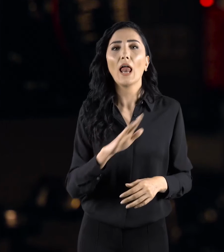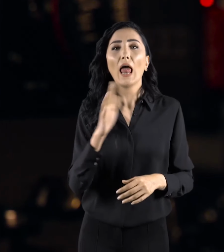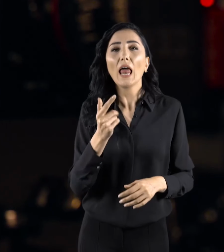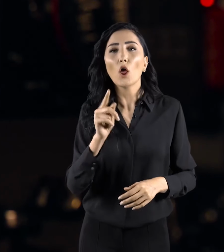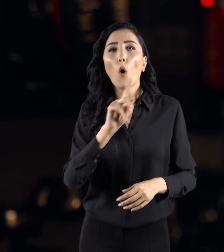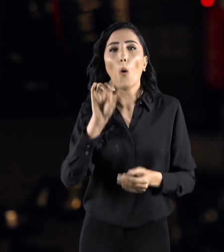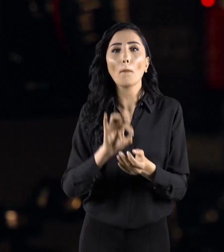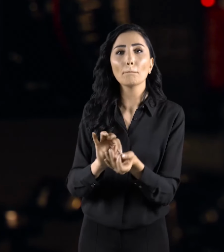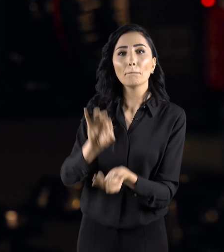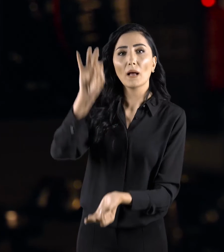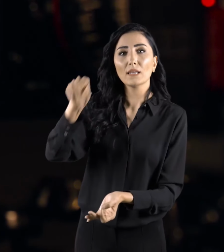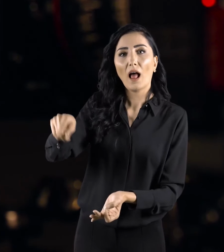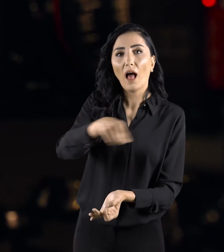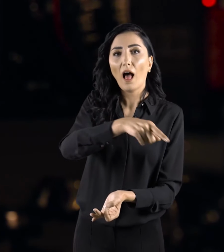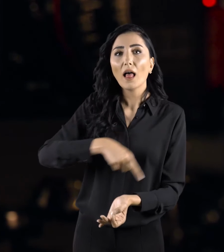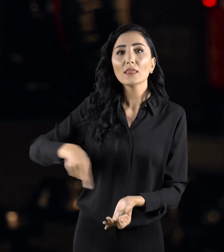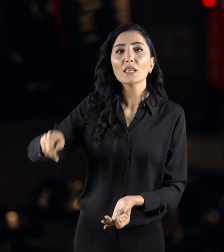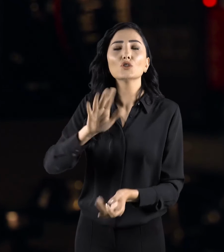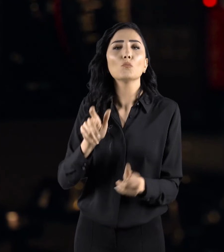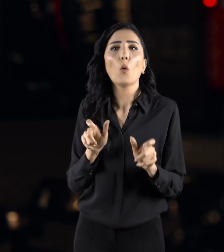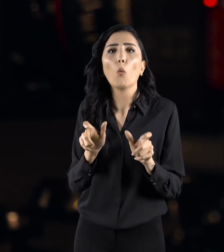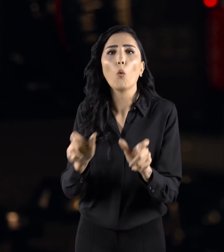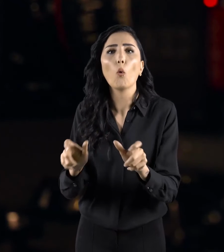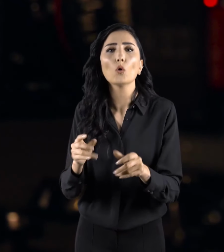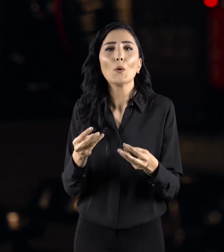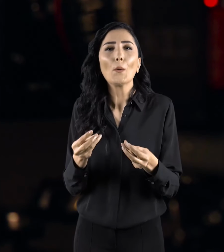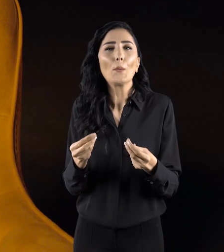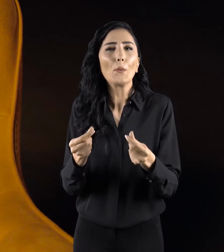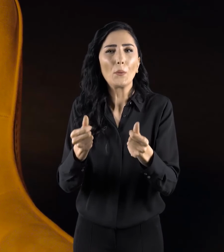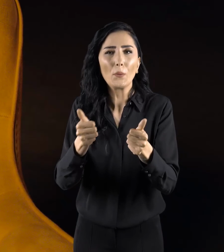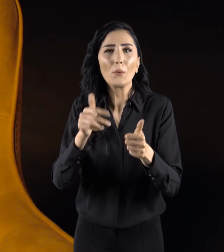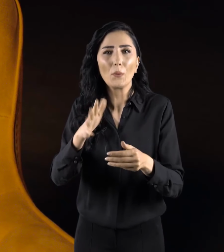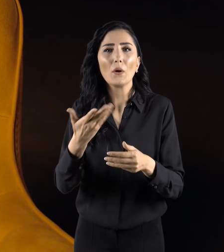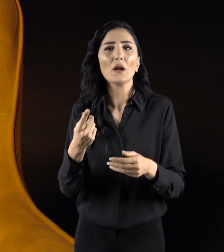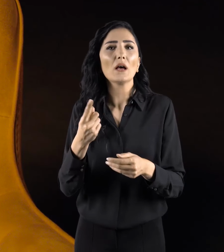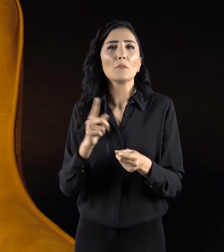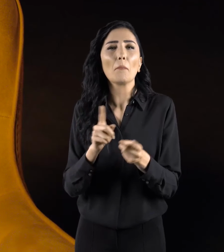var. En az on metrelik alanda kuru yanıcı bir madde bulundurmamanız